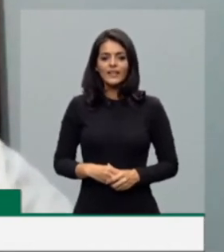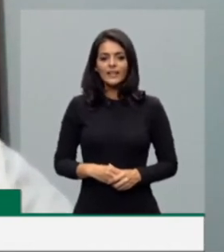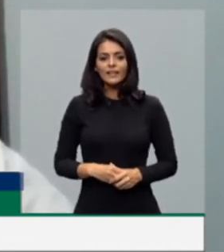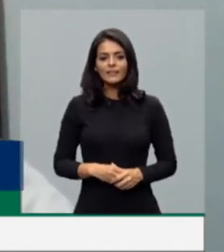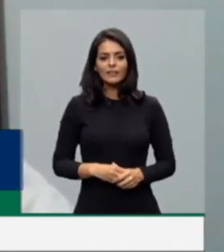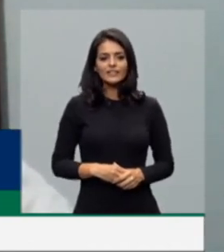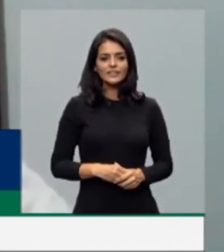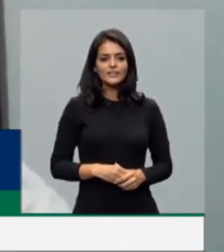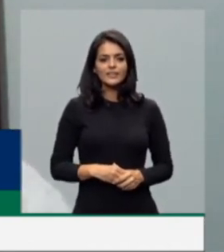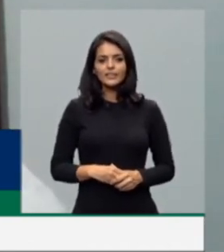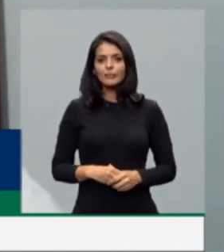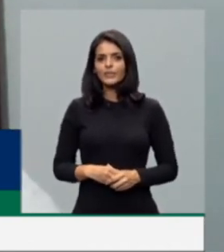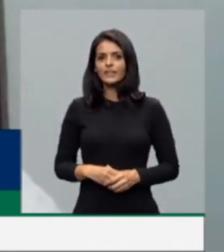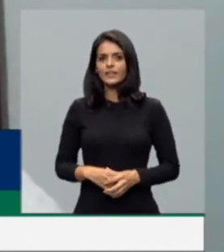RIA, DEPUTADA ALINE SENHOR PRESIDENTE, SENHORAS E